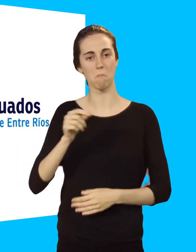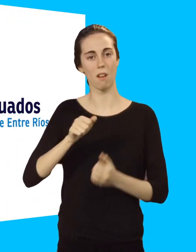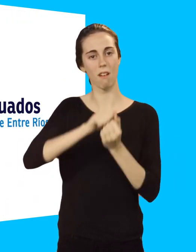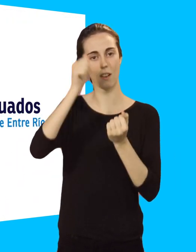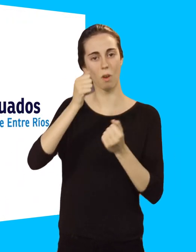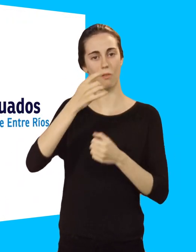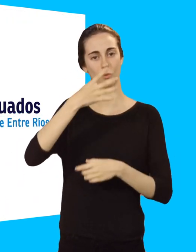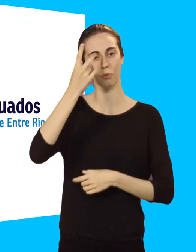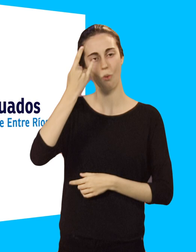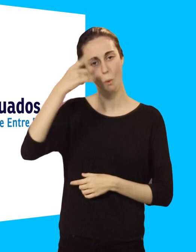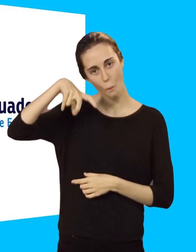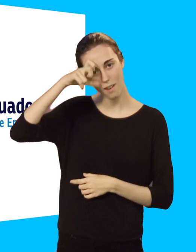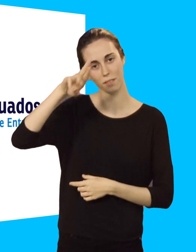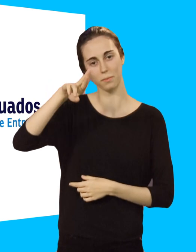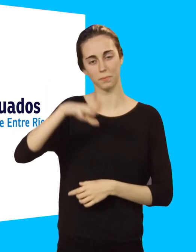Mapa de Graduados de la UNER.